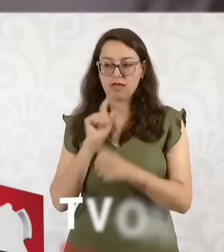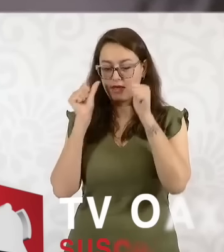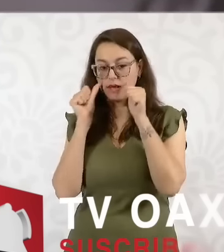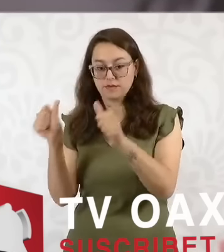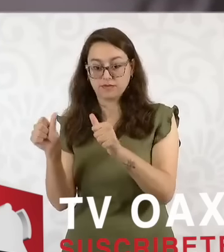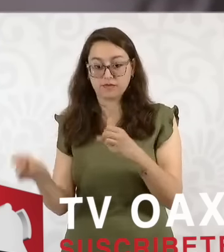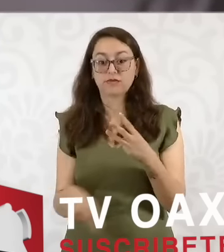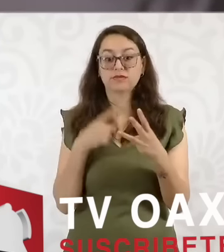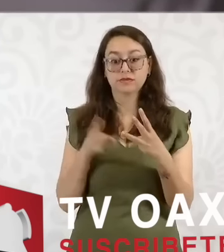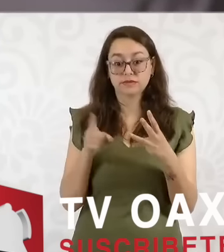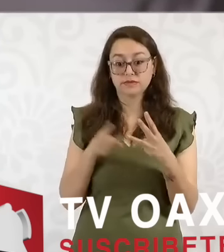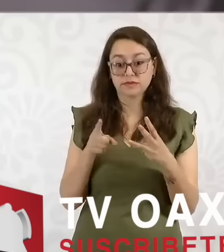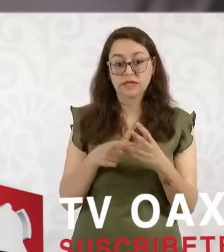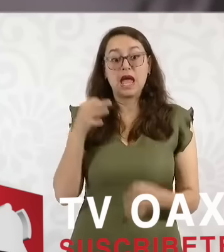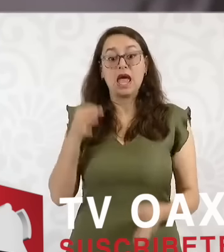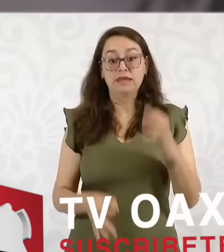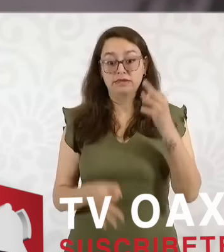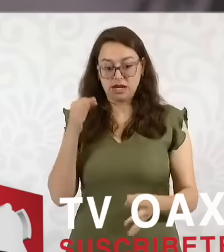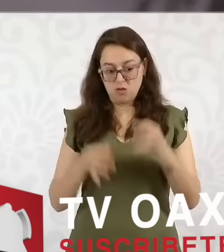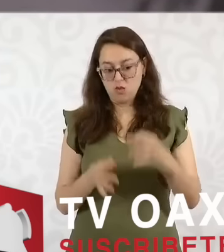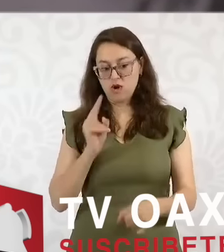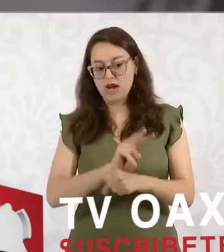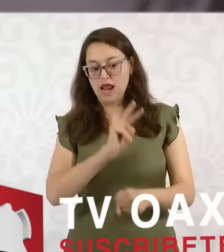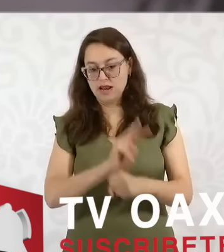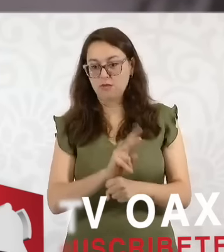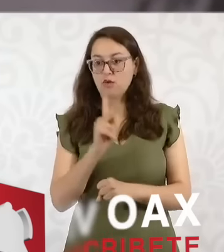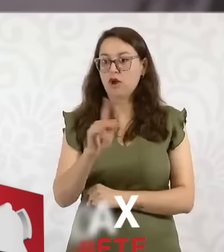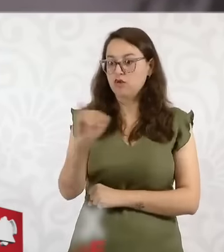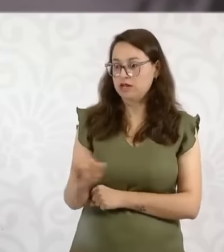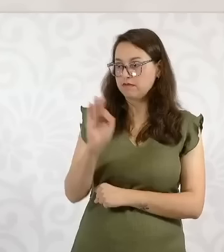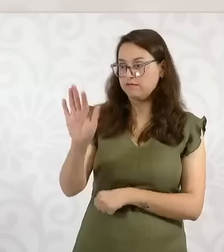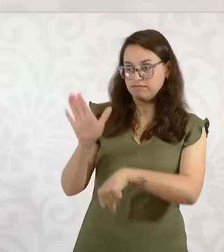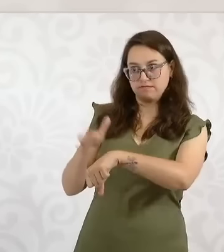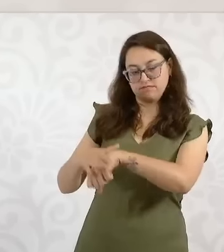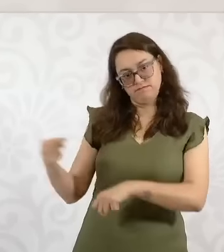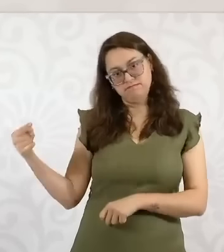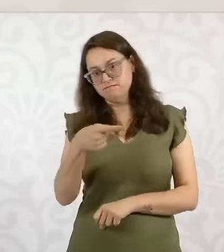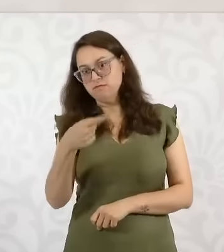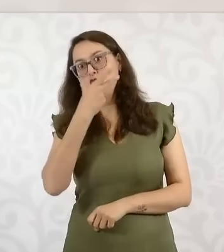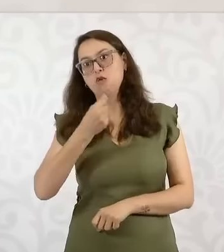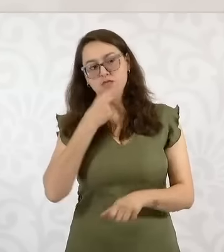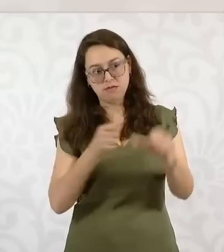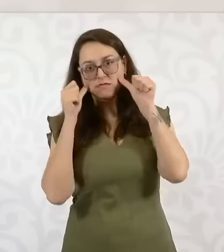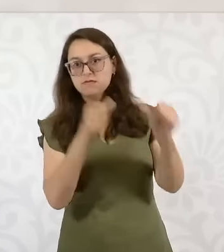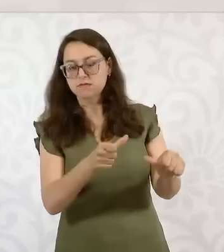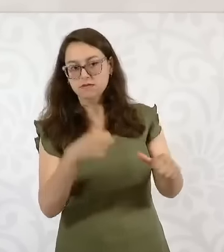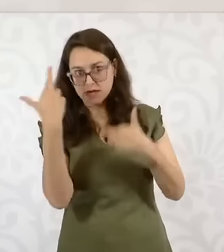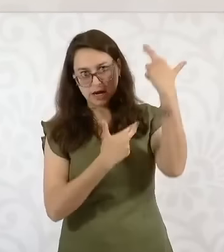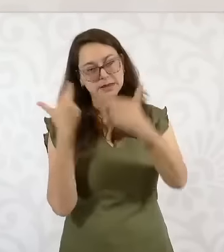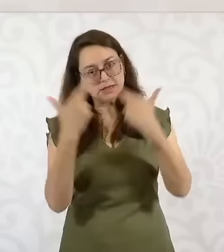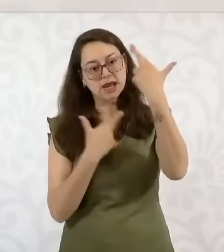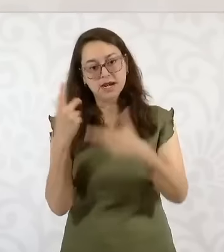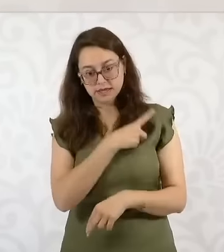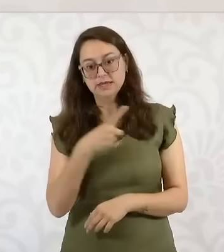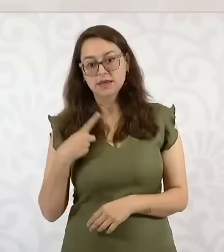Tribunal de Disciplina del Poder Judicial para que pueda revisar este caso. Eh, por lo que narras,